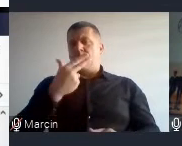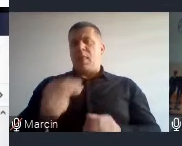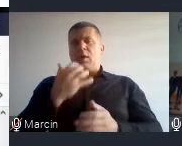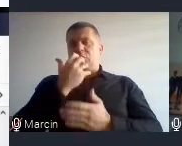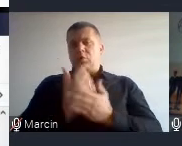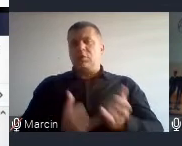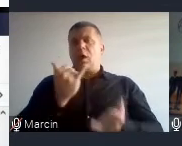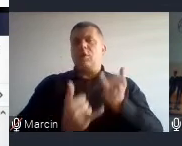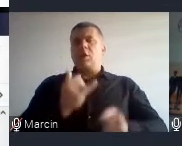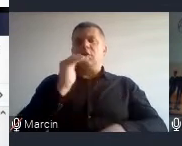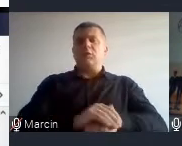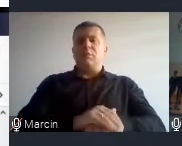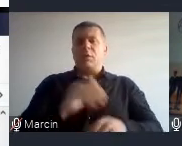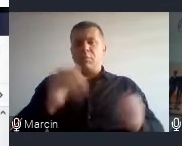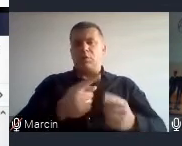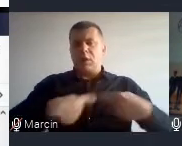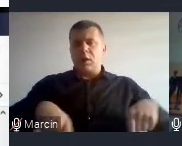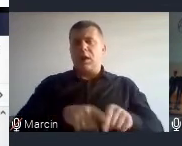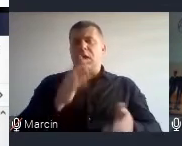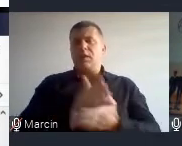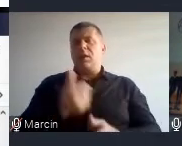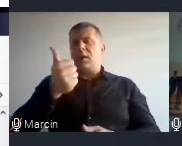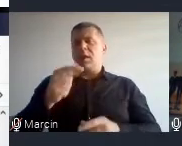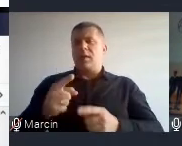jeśli zamówienie może być realizowane tylko przez jednego wykonawcę,